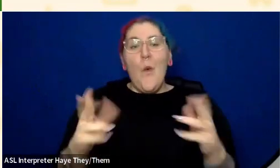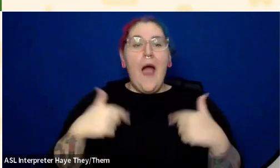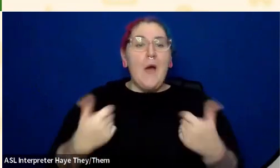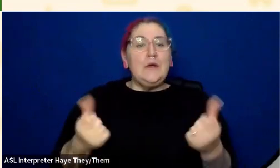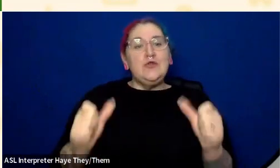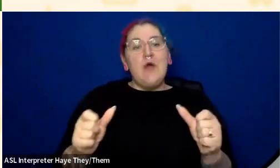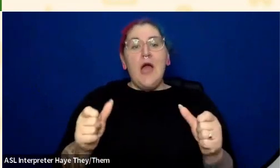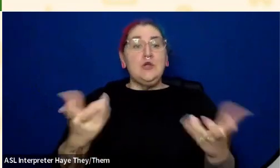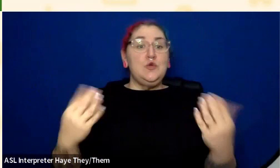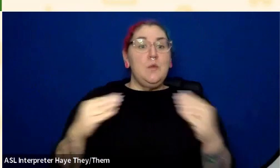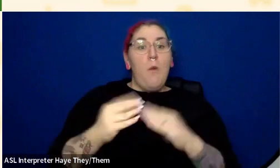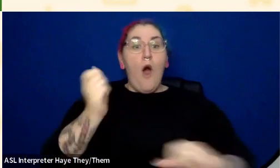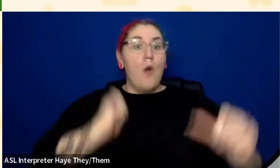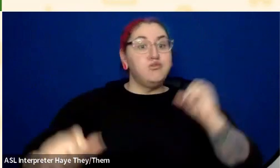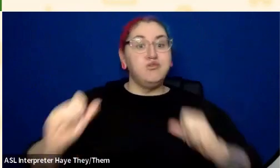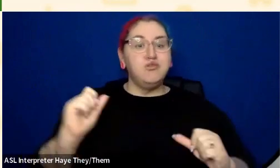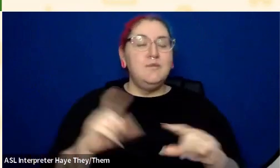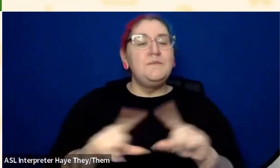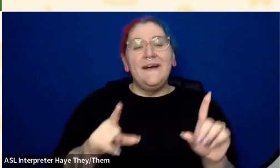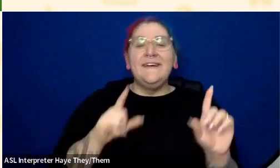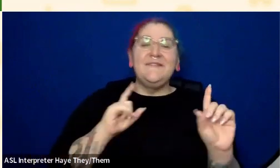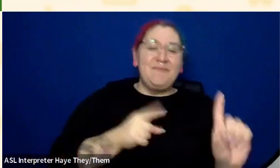su tono, pero él es bastante único.